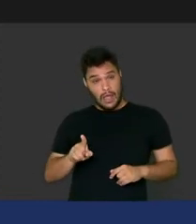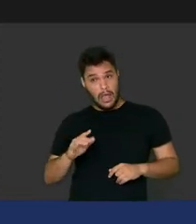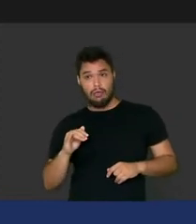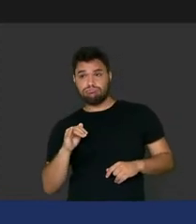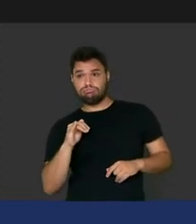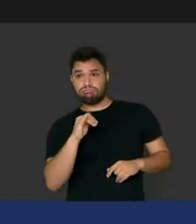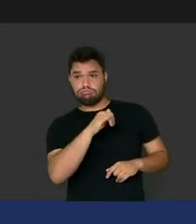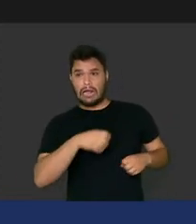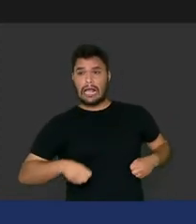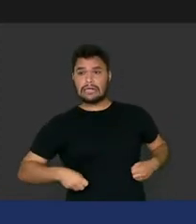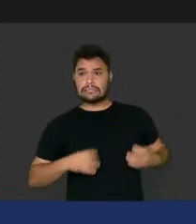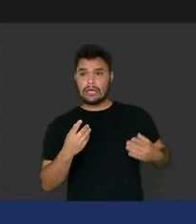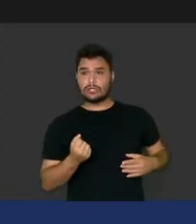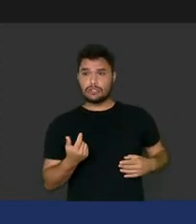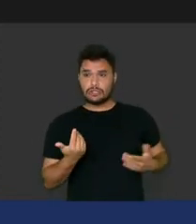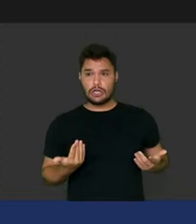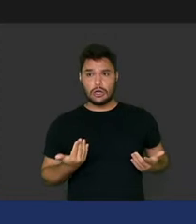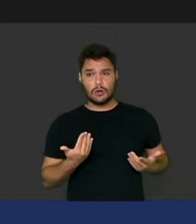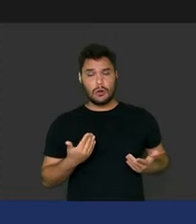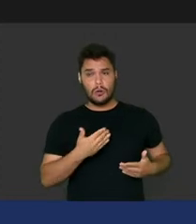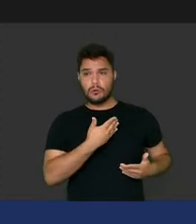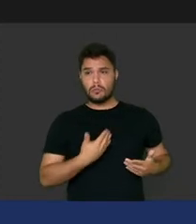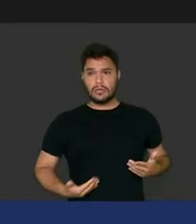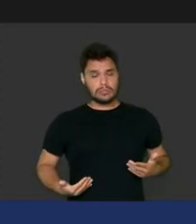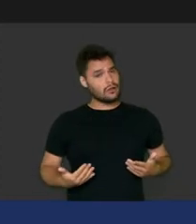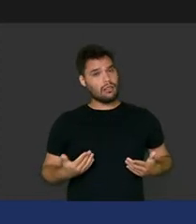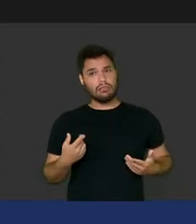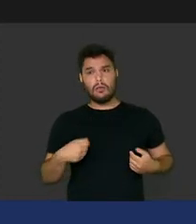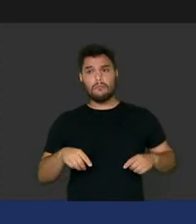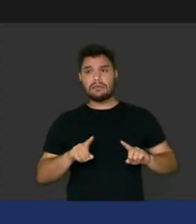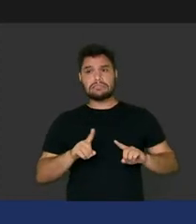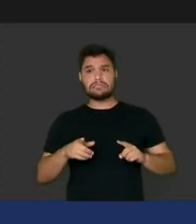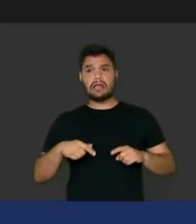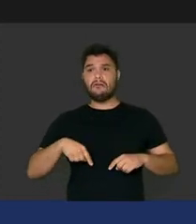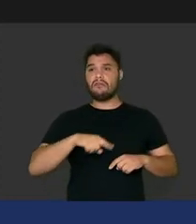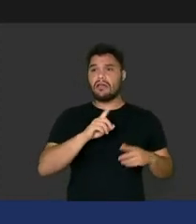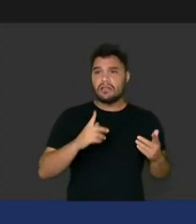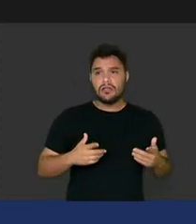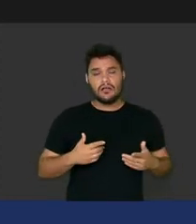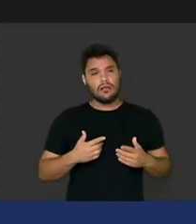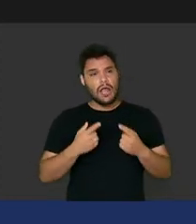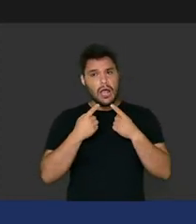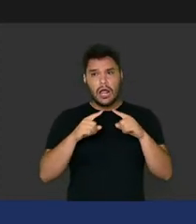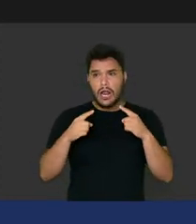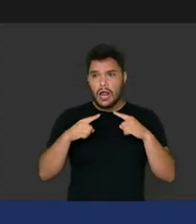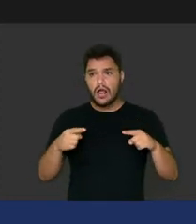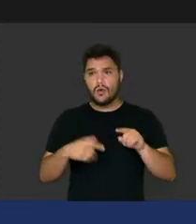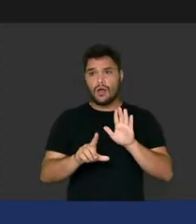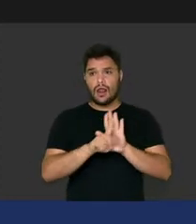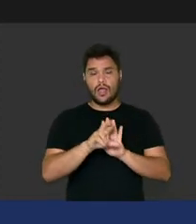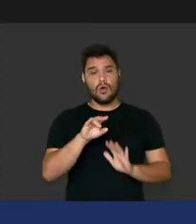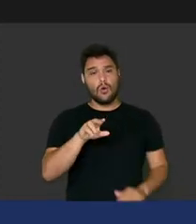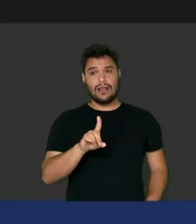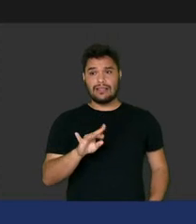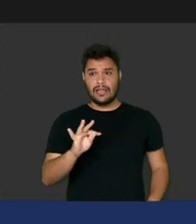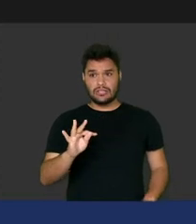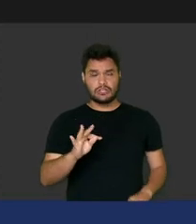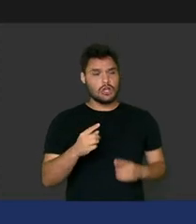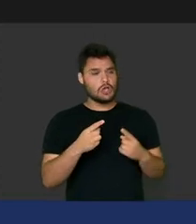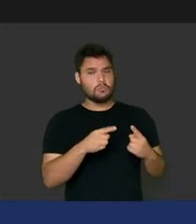SECRETÁRIOS... DESRESPEITOSA COM O BRASIL QUE FAZ VIAGENS GASTANDO MUITO DINHEIRO...